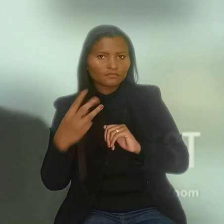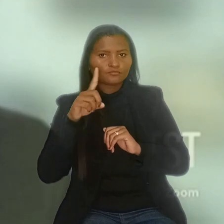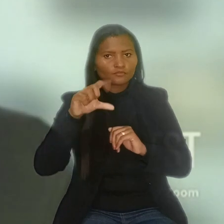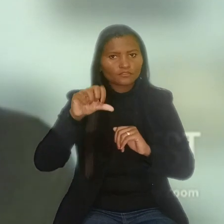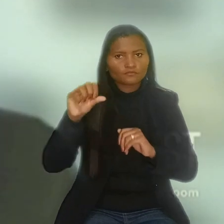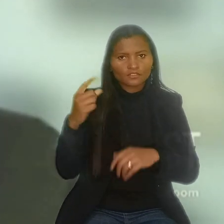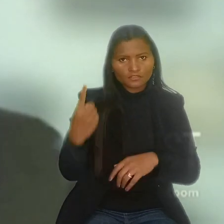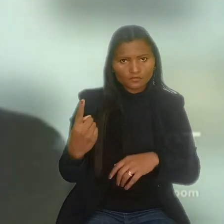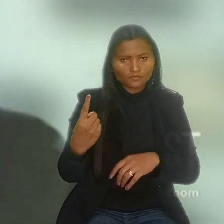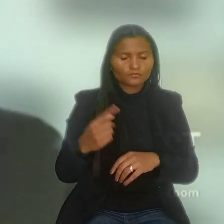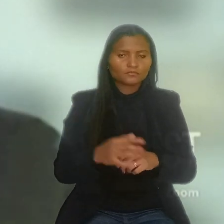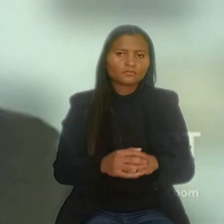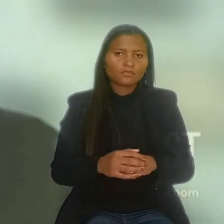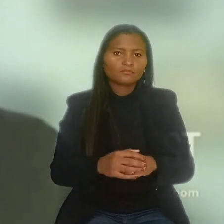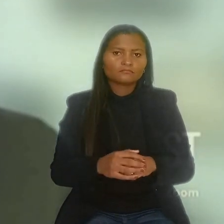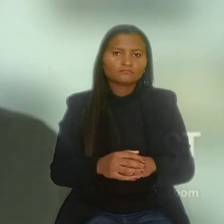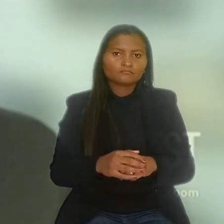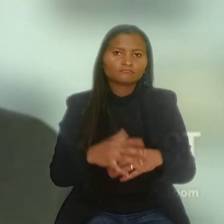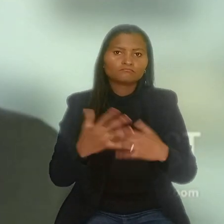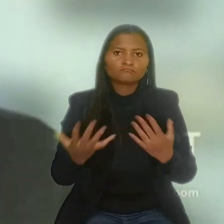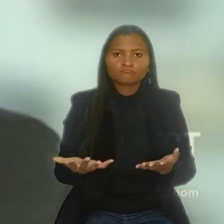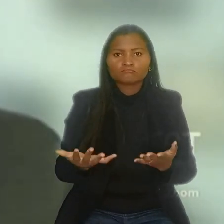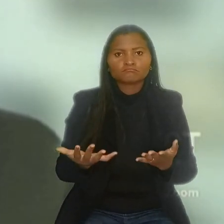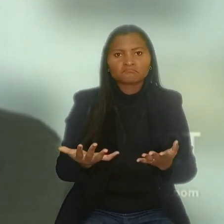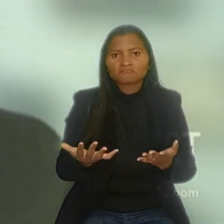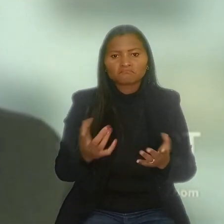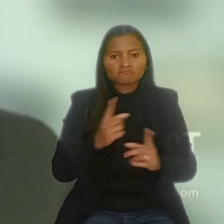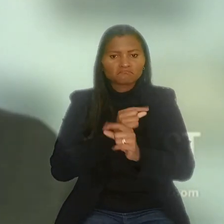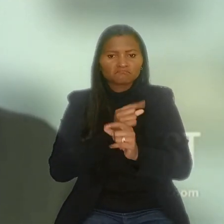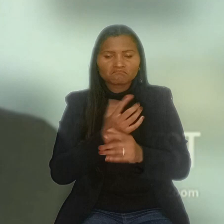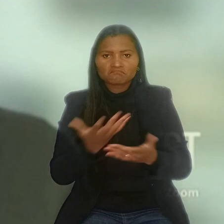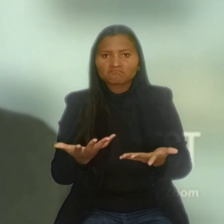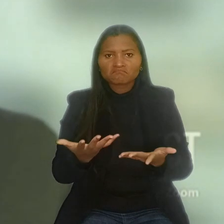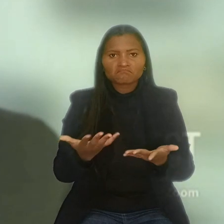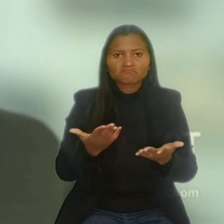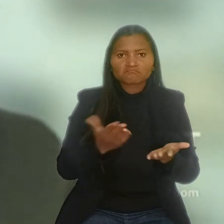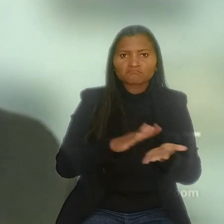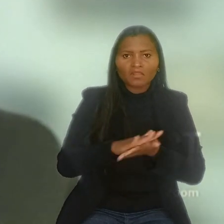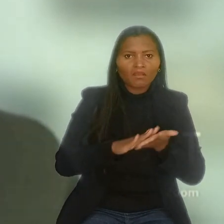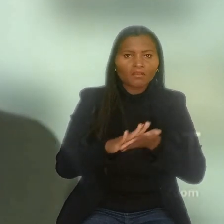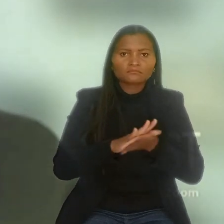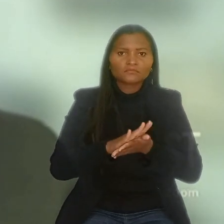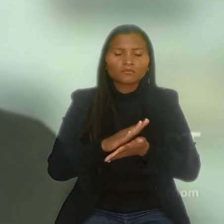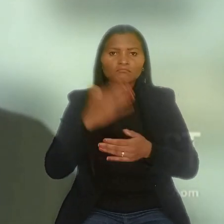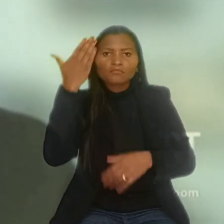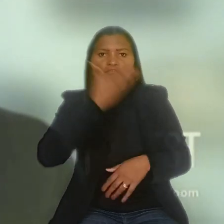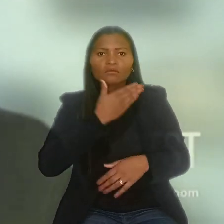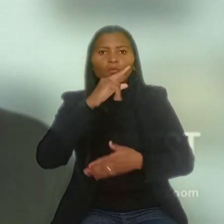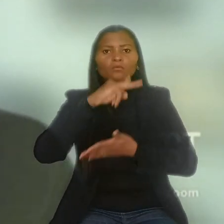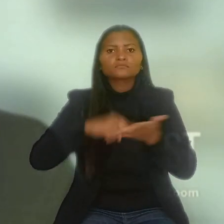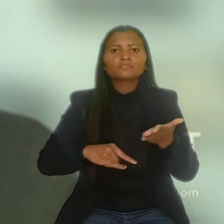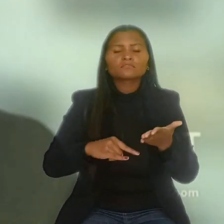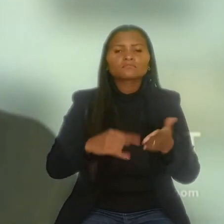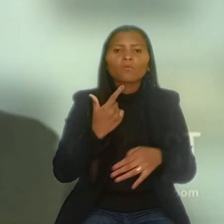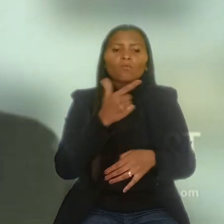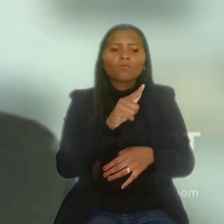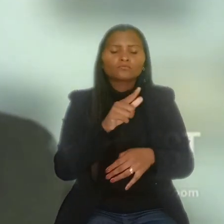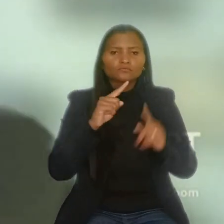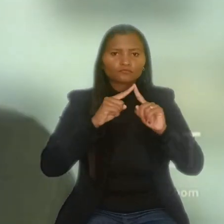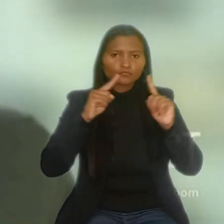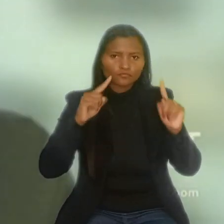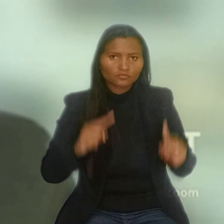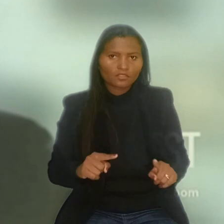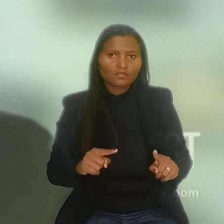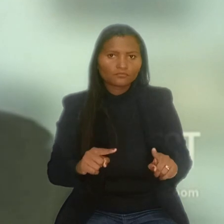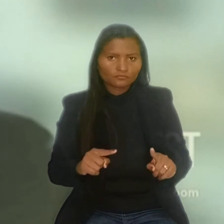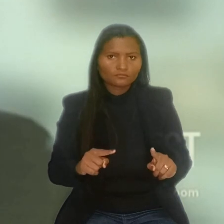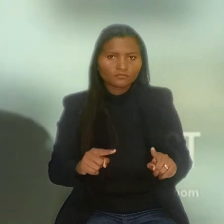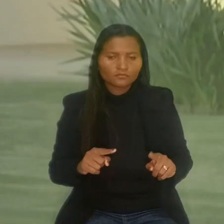E arremato que não se vislumbra no acórdão recorrido a comprovação de contratação prévia de empregado".